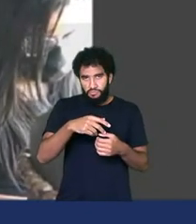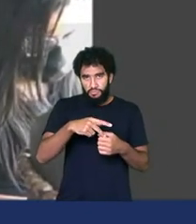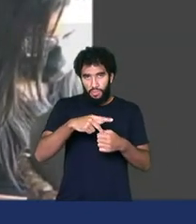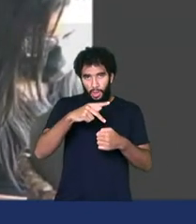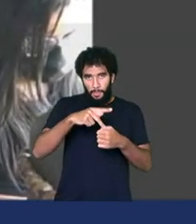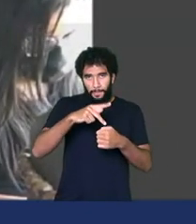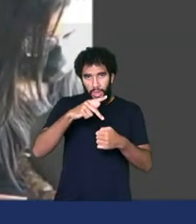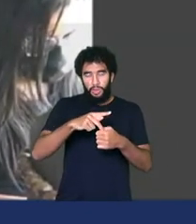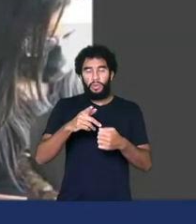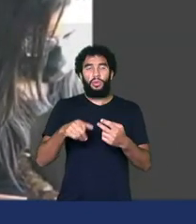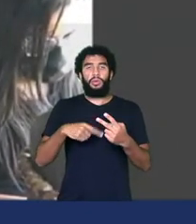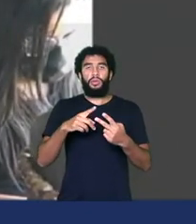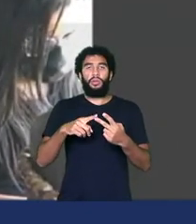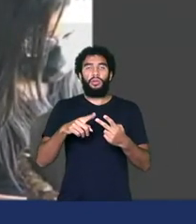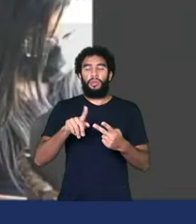LEO, O GÁS , QUE GRAÇAS A